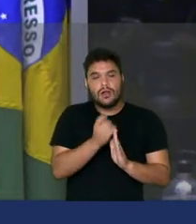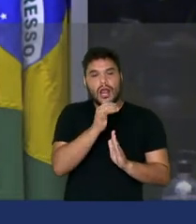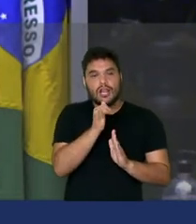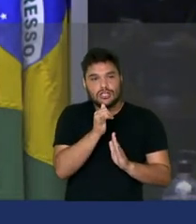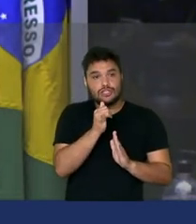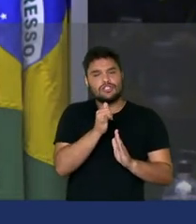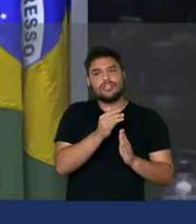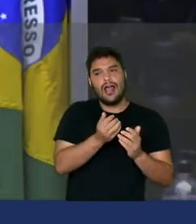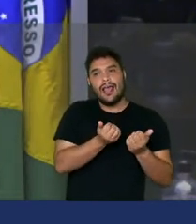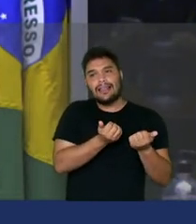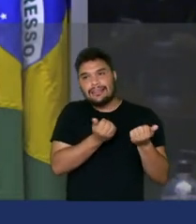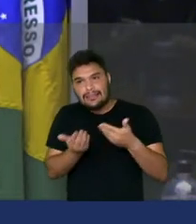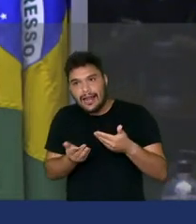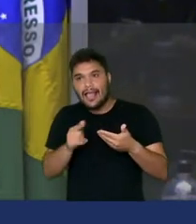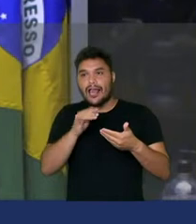E SUDESTE E CENTRO-OESTE DO